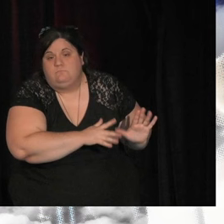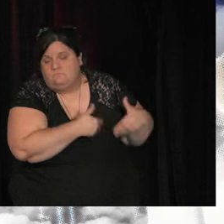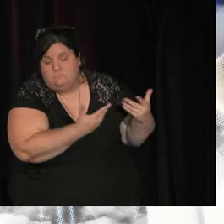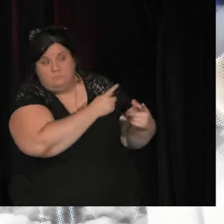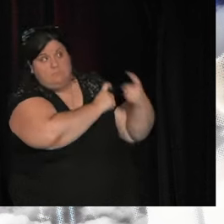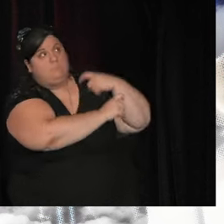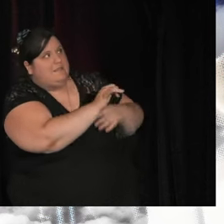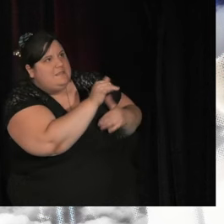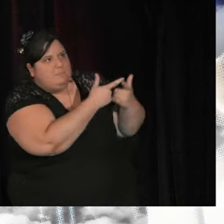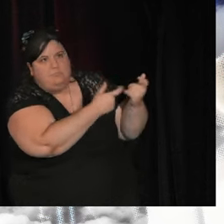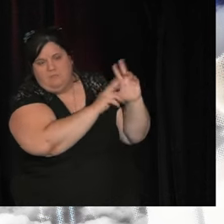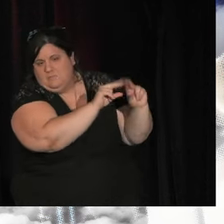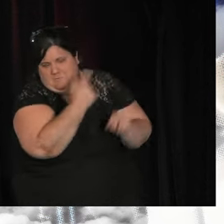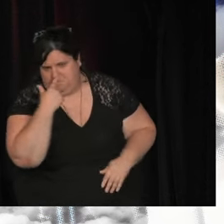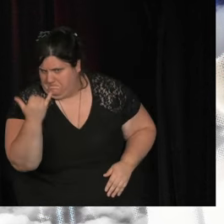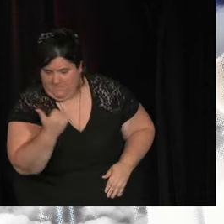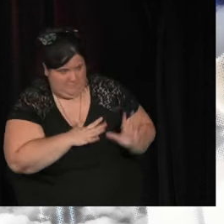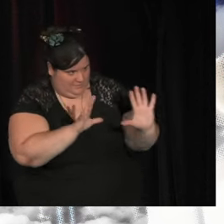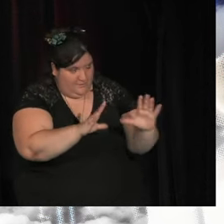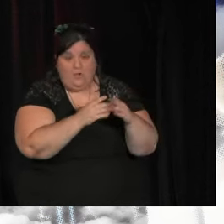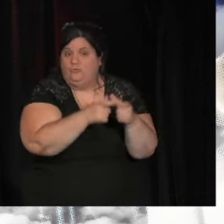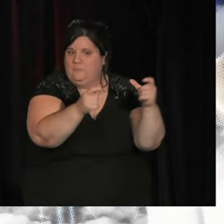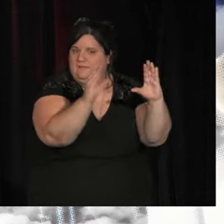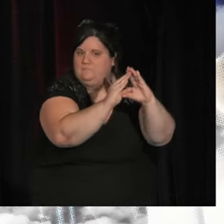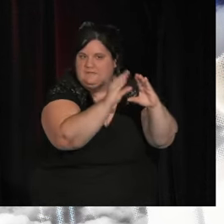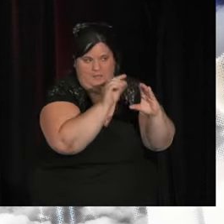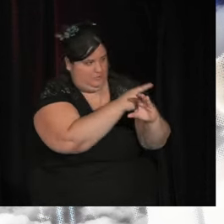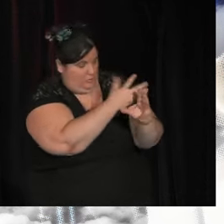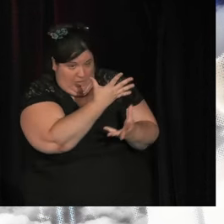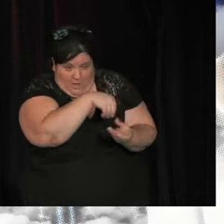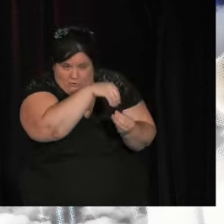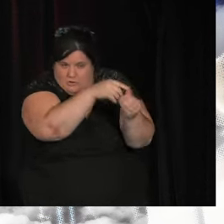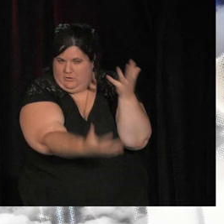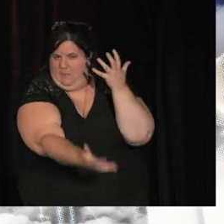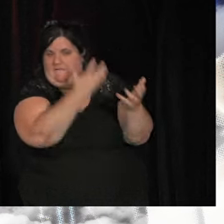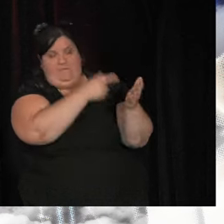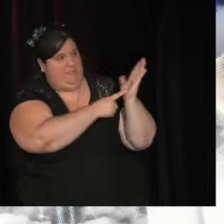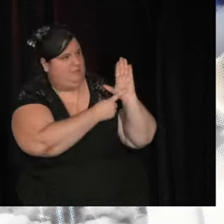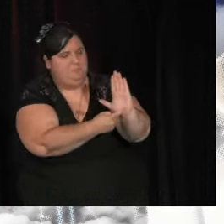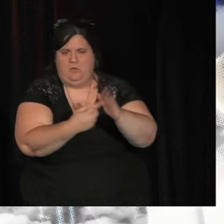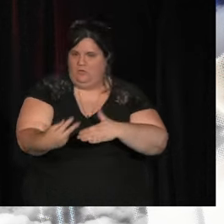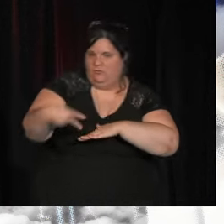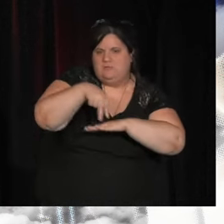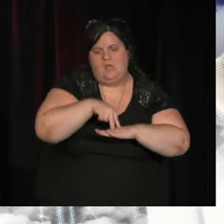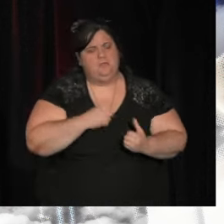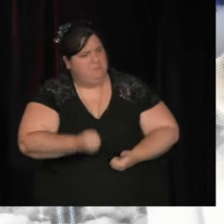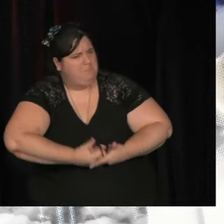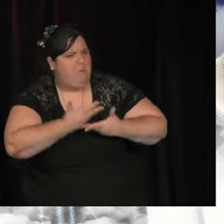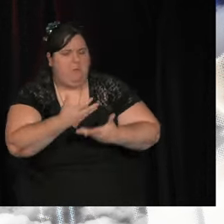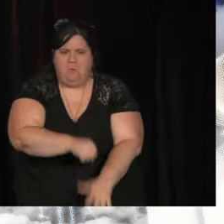ont défini ce qu'est l'identité de Blizzard moderne. Et il fait un long laïus où il explique avec beaucoup d'émotion, beaucoup de tremolos, il pleure à un moment,